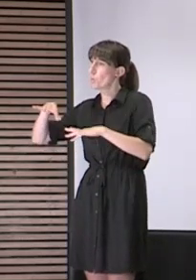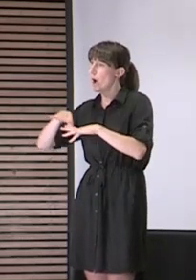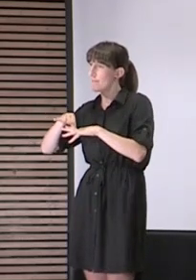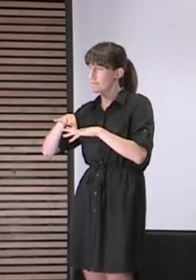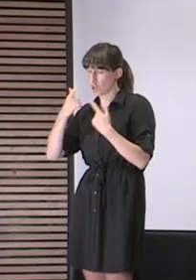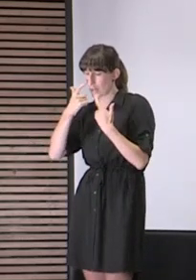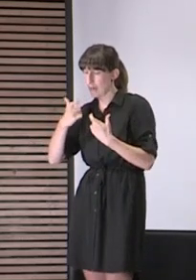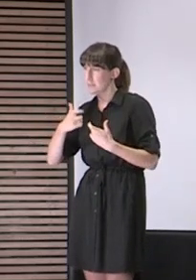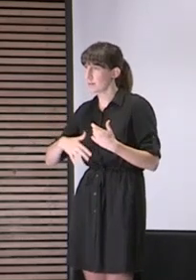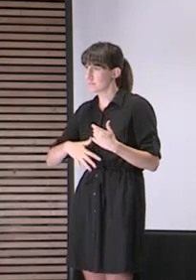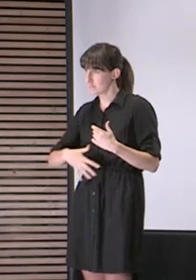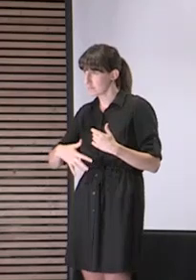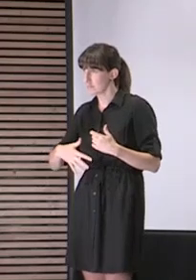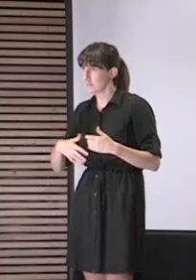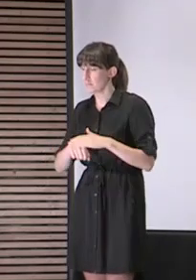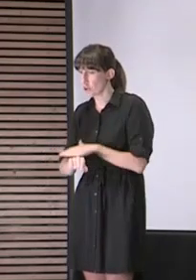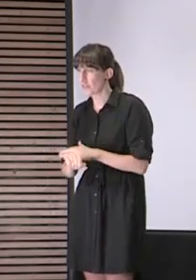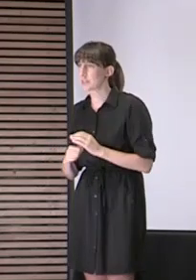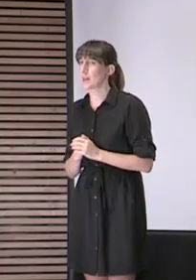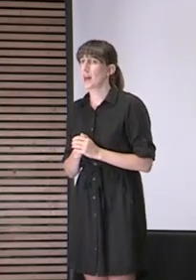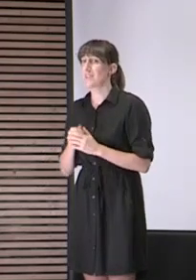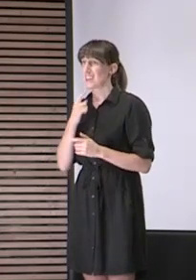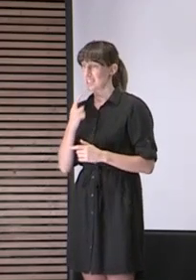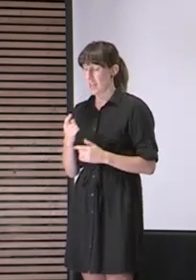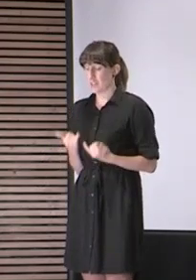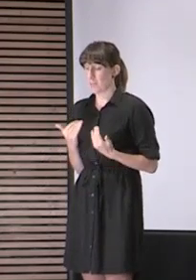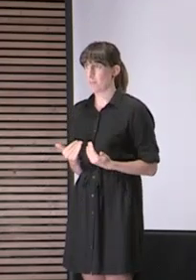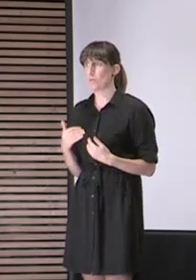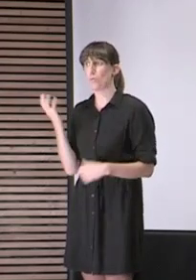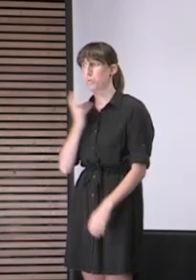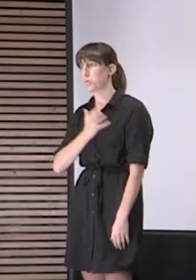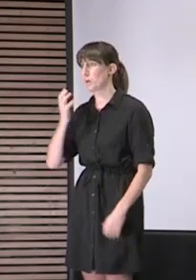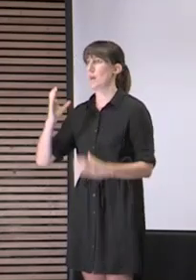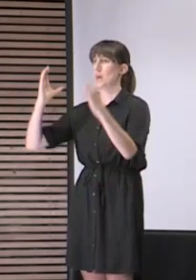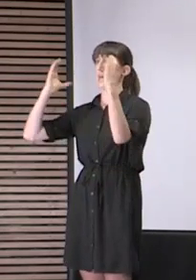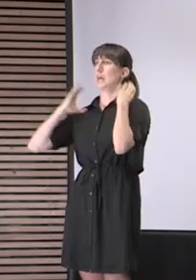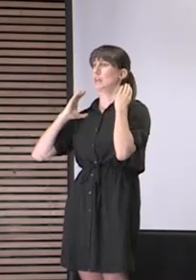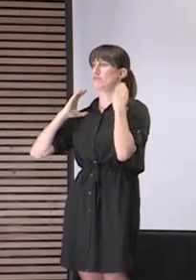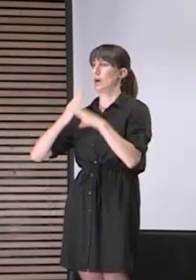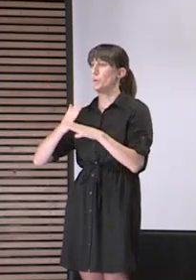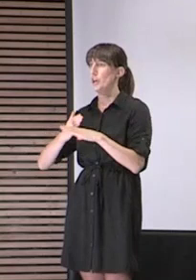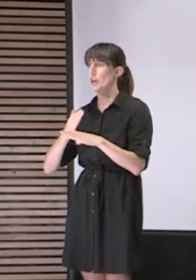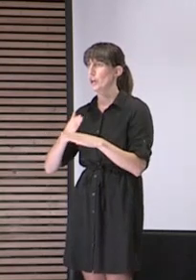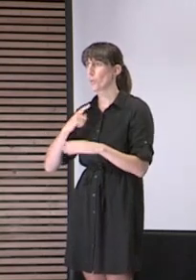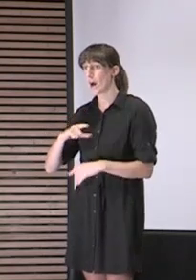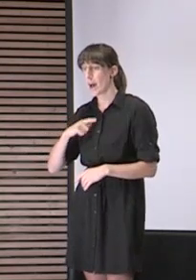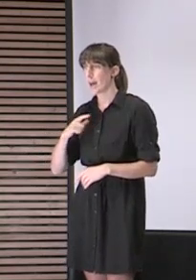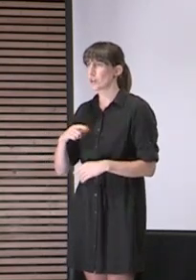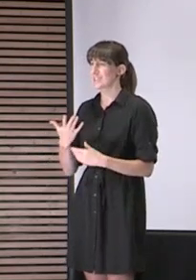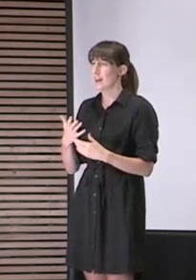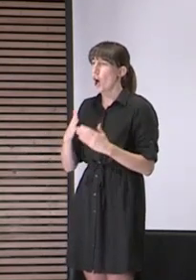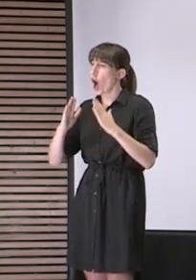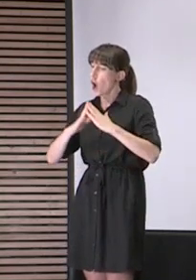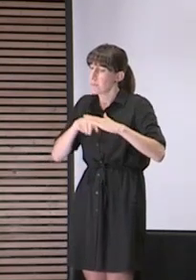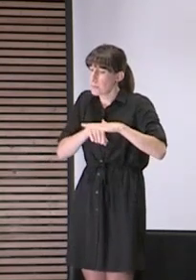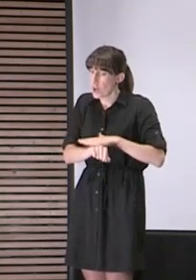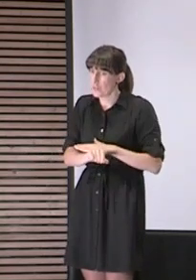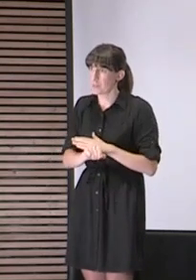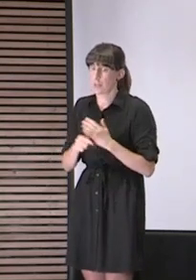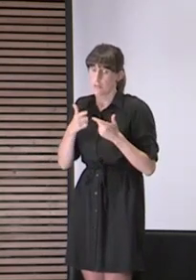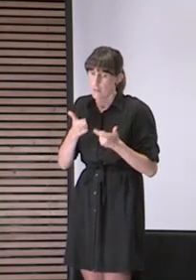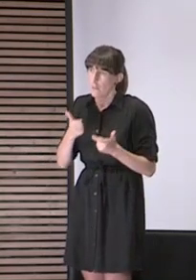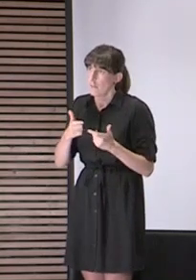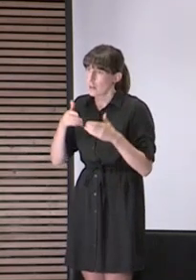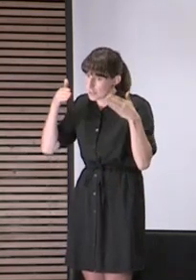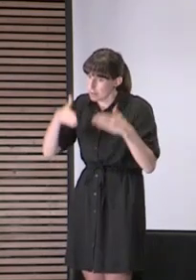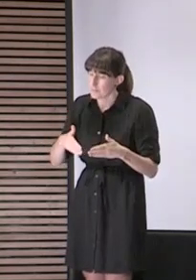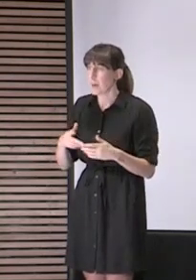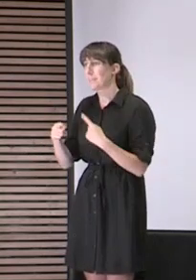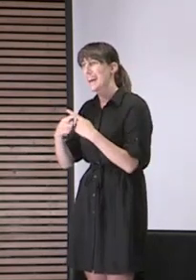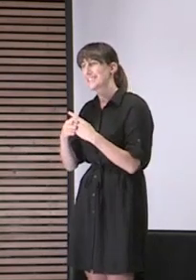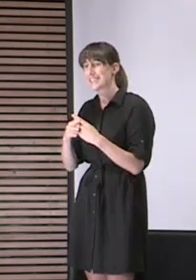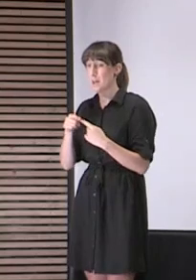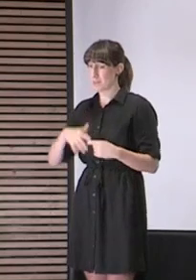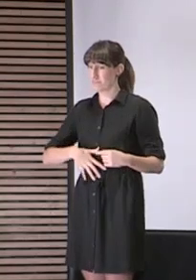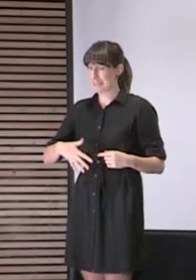Iré hacia ti. En las parteras,